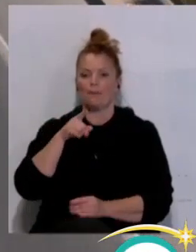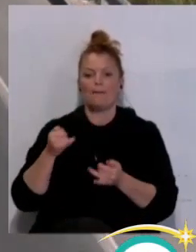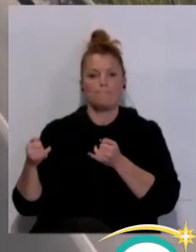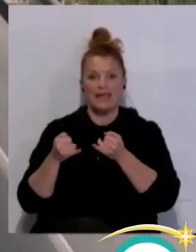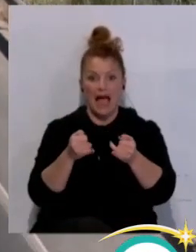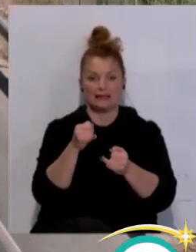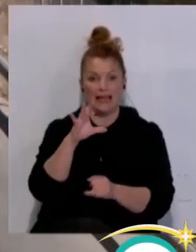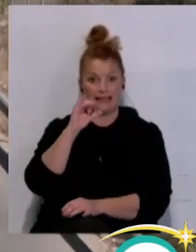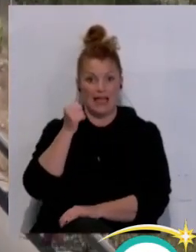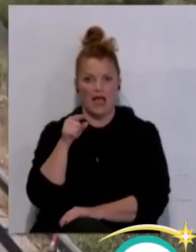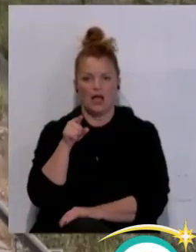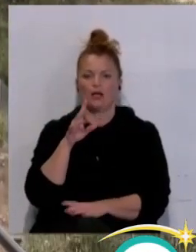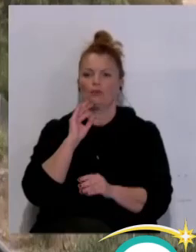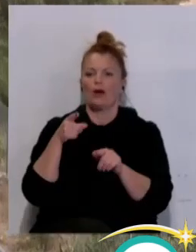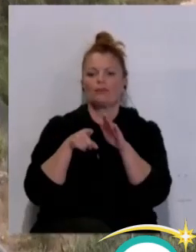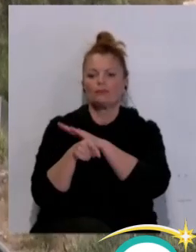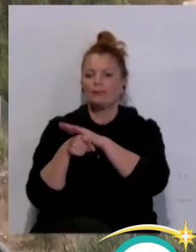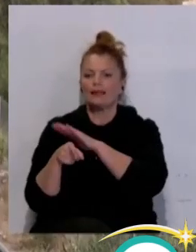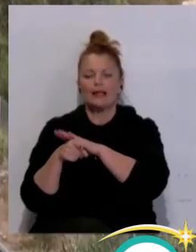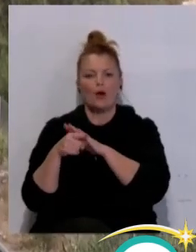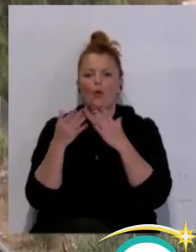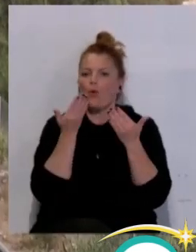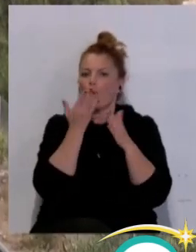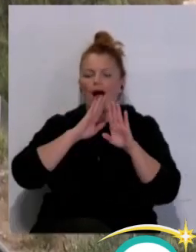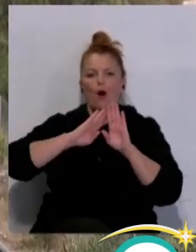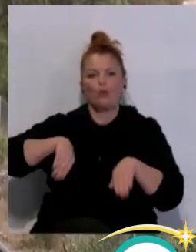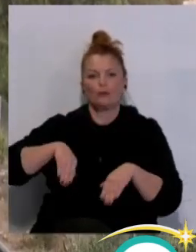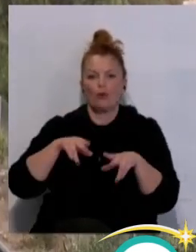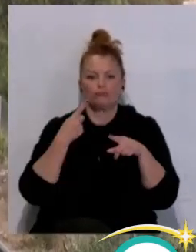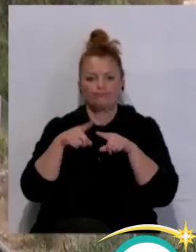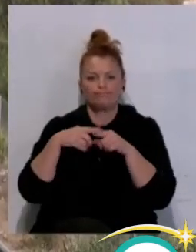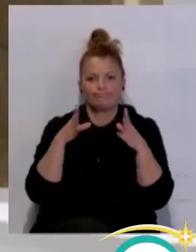lidiando con los últimos trámites ambientales que ya ha cerrado la administración autonómica